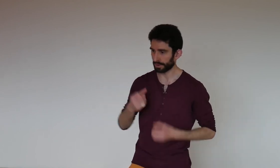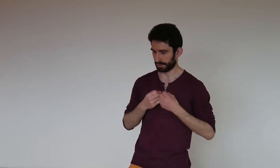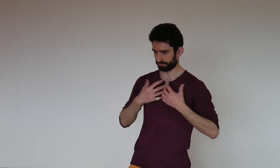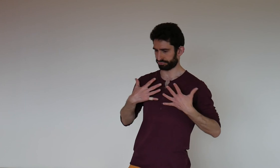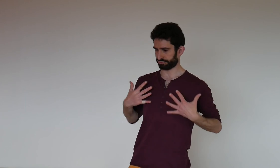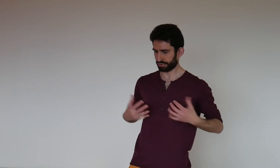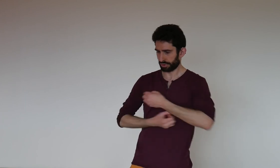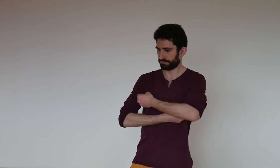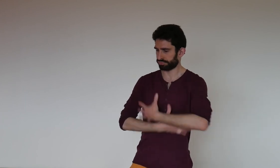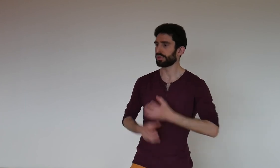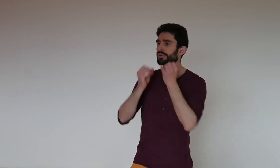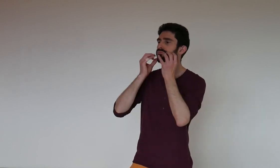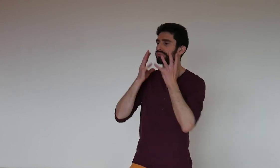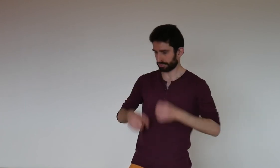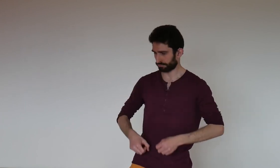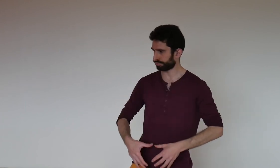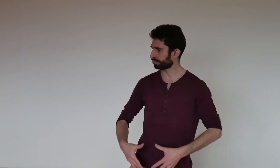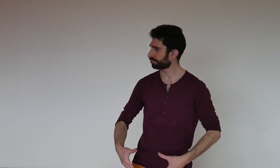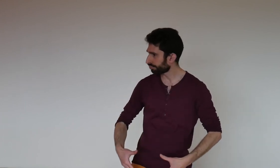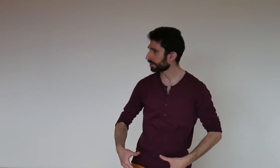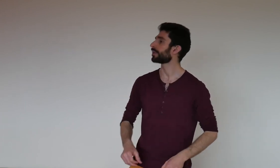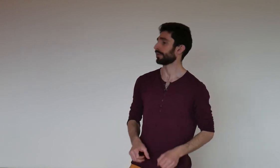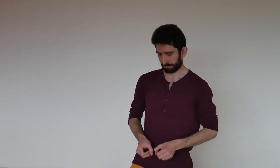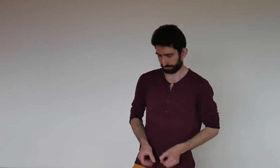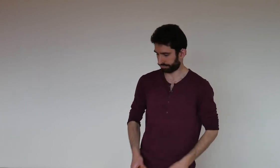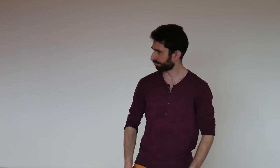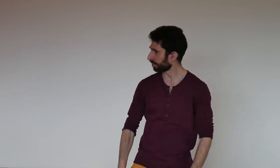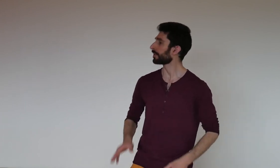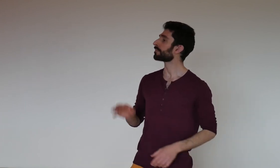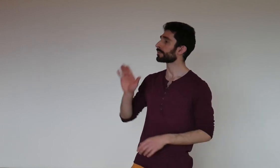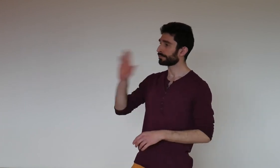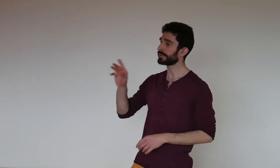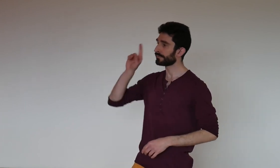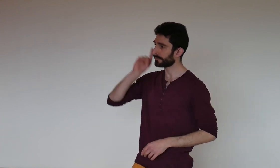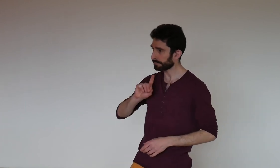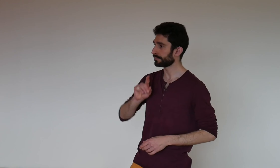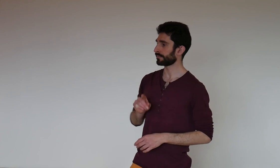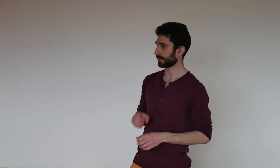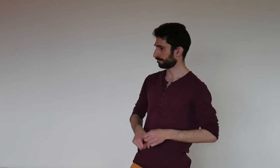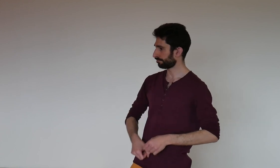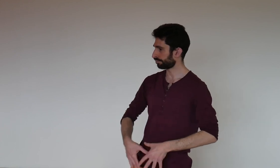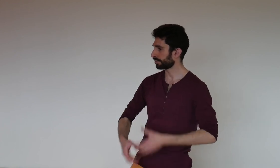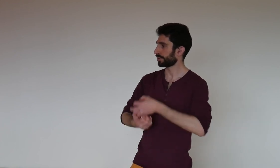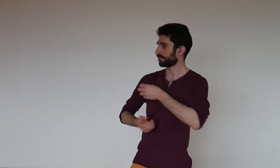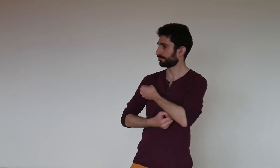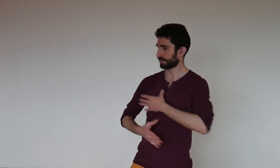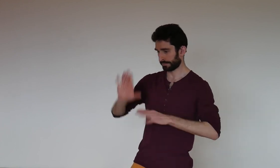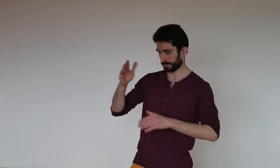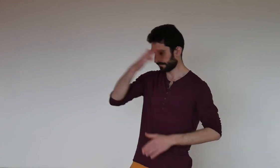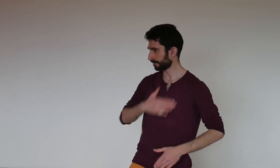Chez les hommes, ça pousse au niveau du torse, des aisselles, du visage, du pubis et des jambes. Chez les femmes, ce sont le pubis et les aisselles tandis que